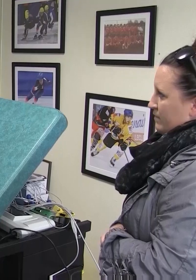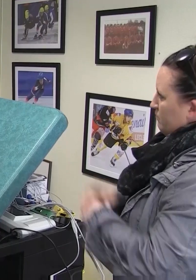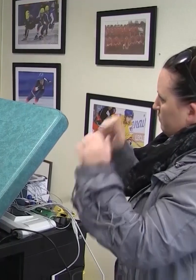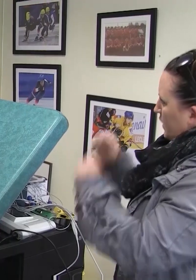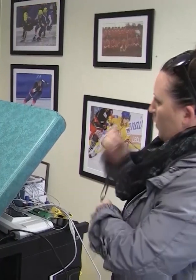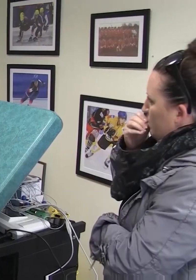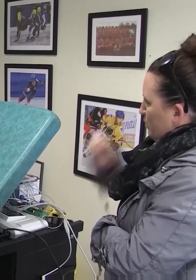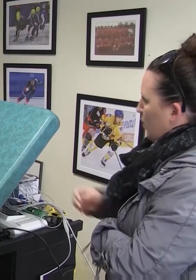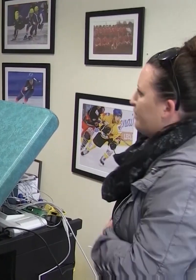C'est tout bon